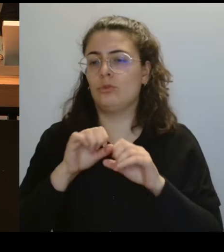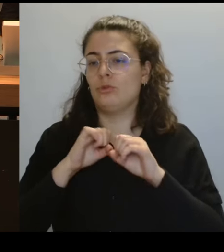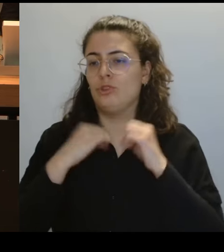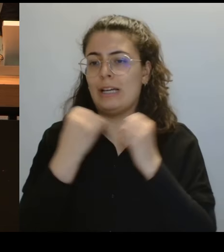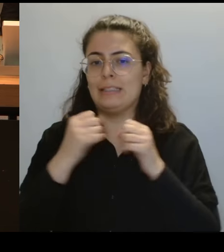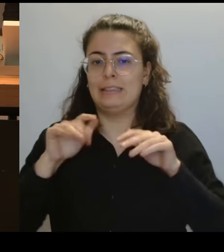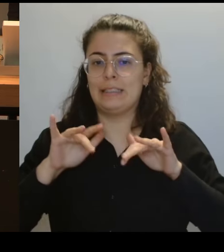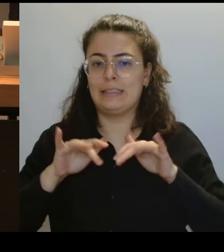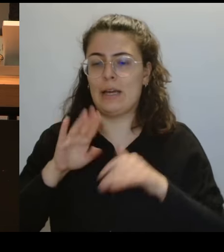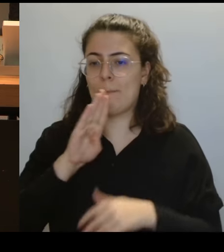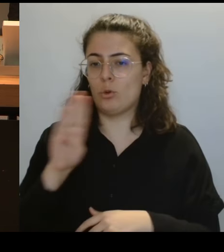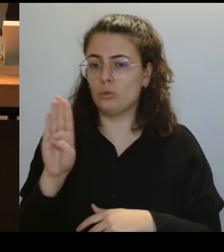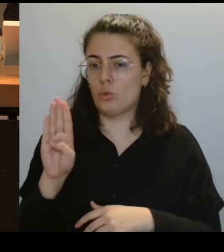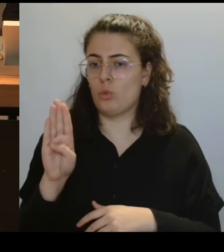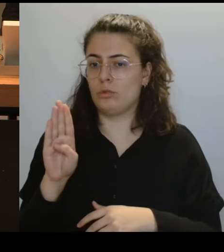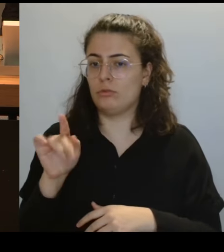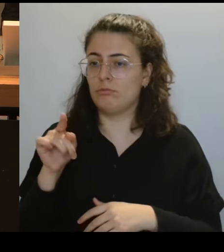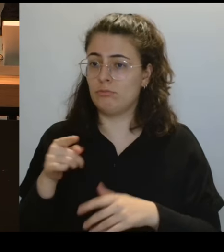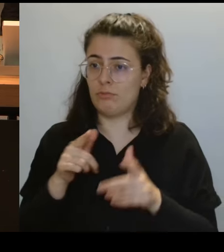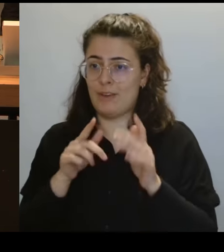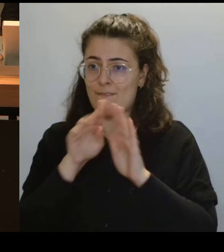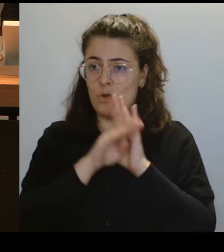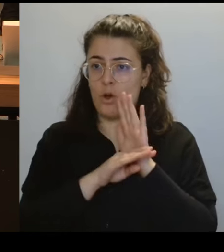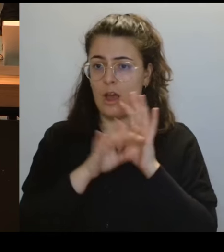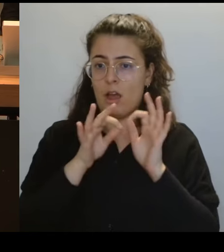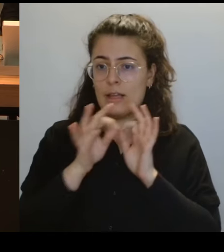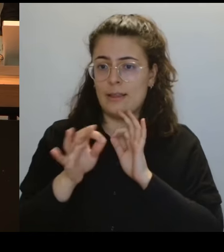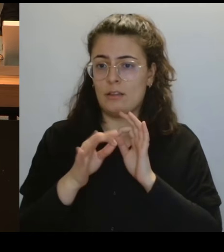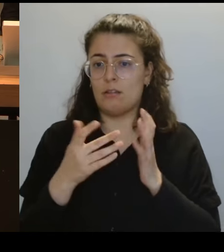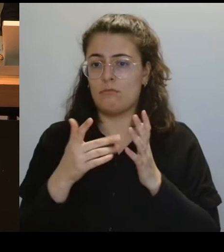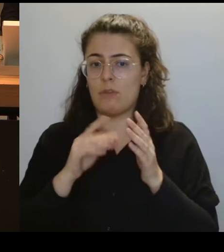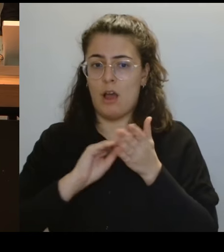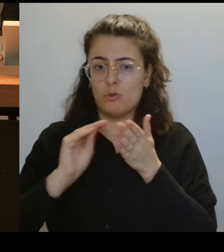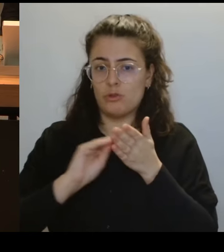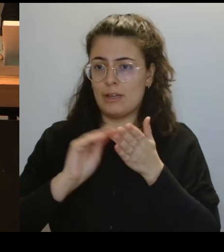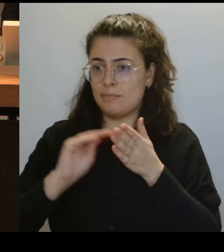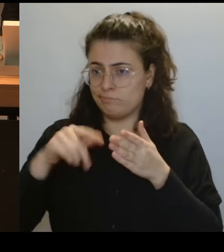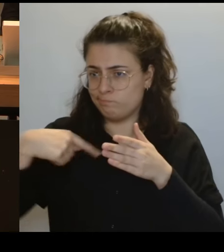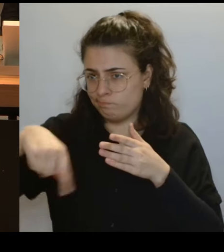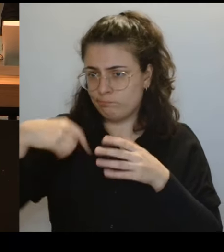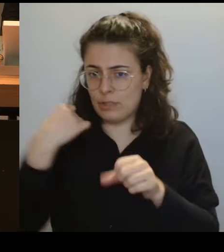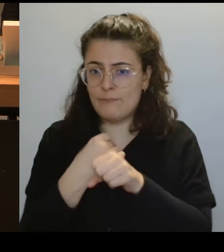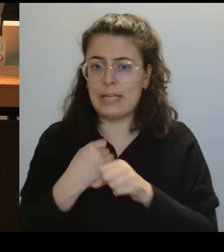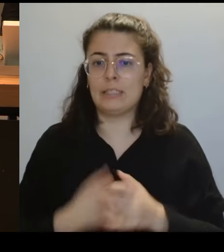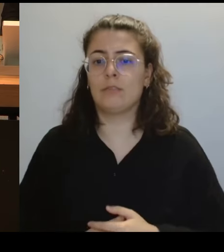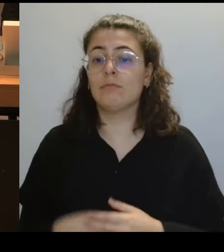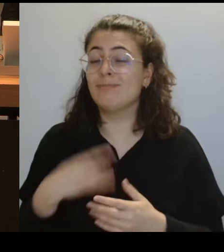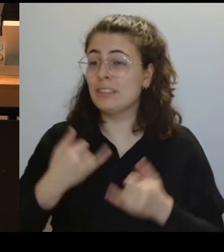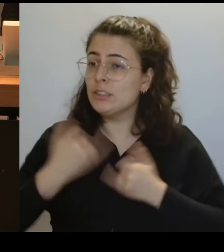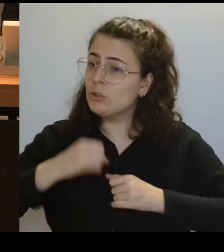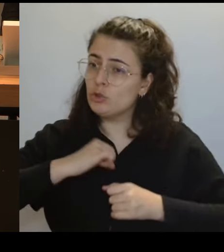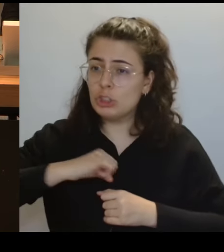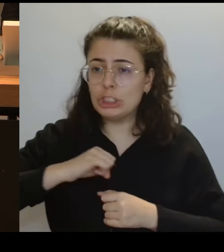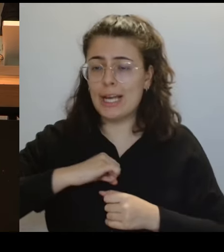zweiten 24/7 Unterkunft demnächst fertig ist und man so schnell wie möglich diese Ausschreibung auf den Weg bringen möchte